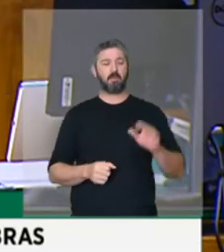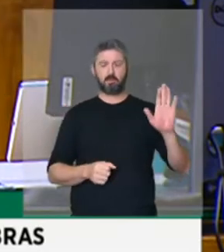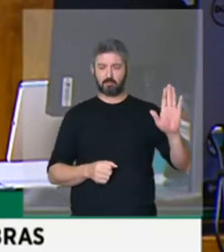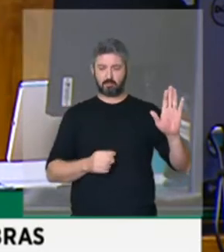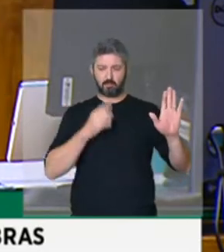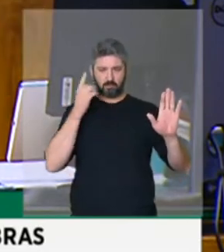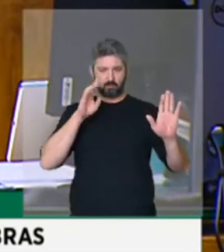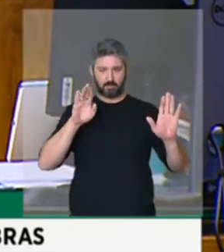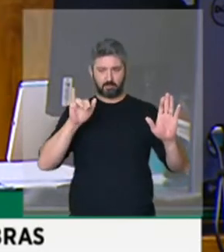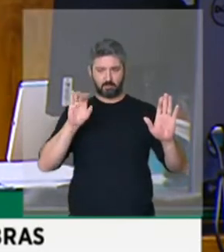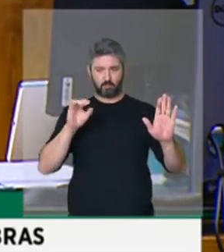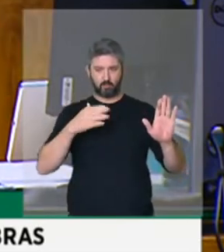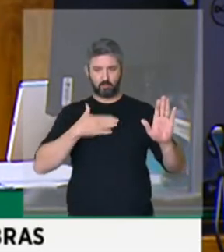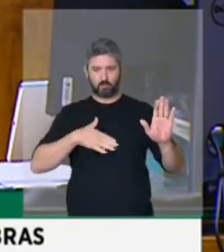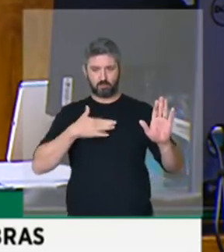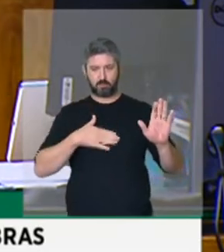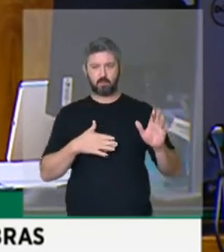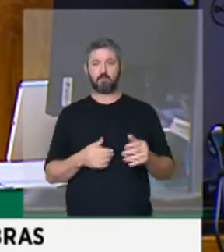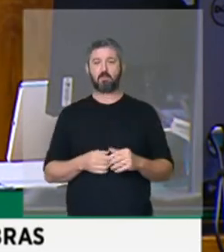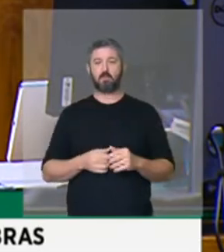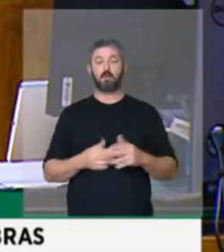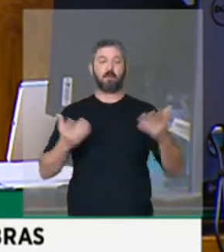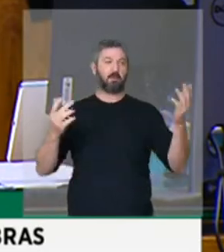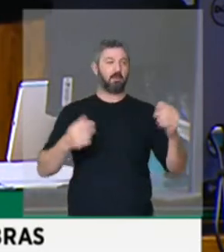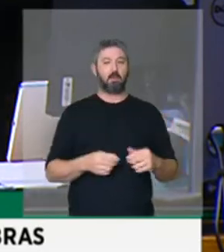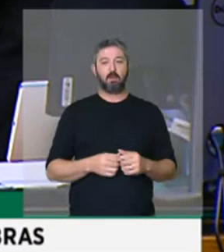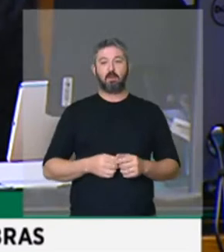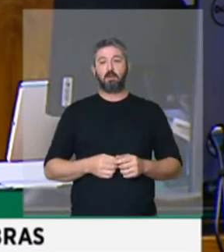DEPUTADO ELMAR NASCIMENTO. POR ISSO... [PRESIDENTE]: